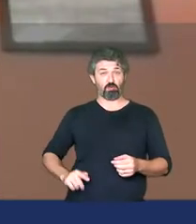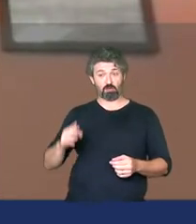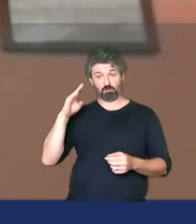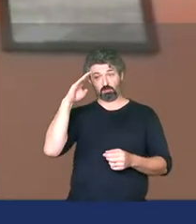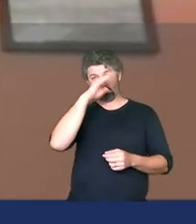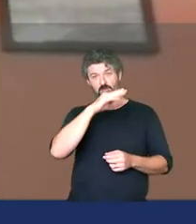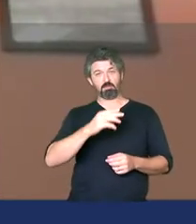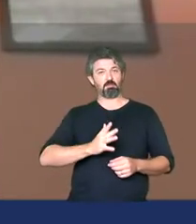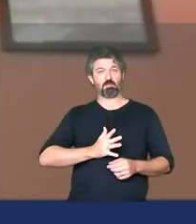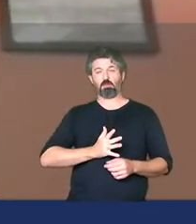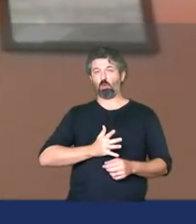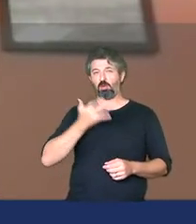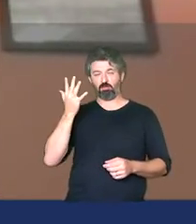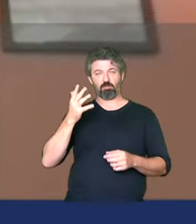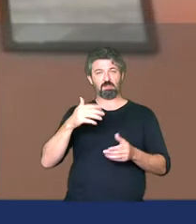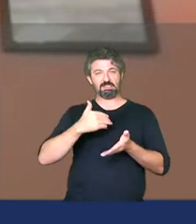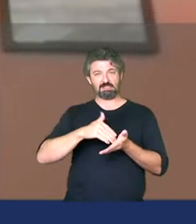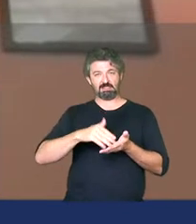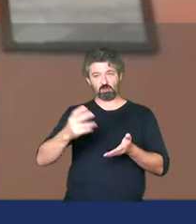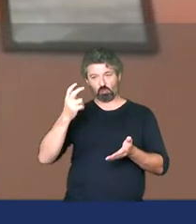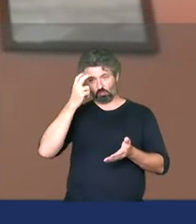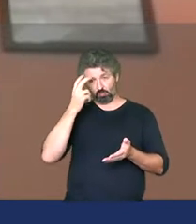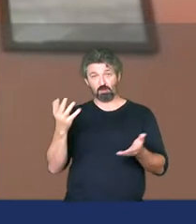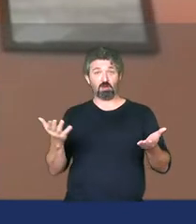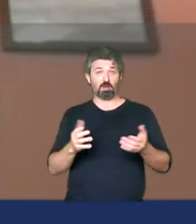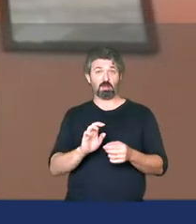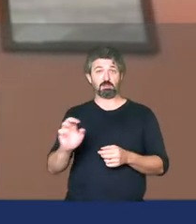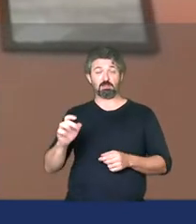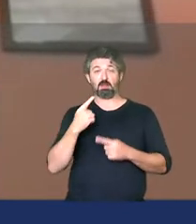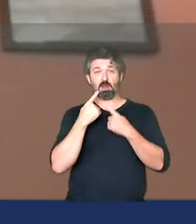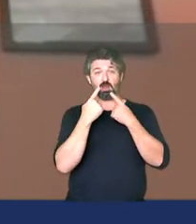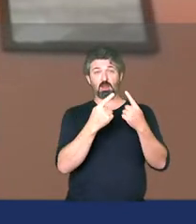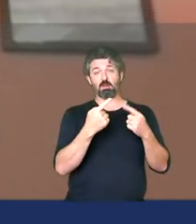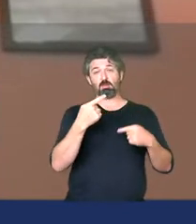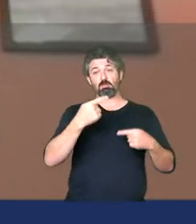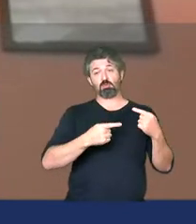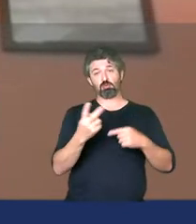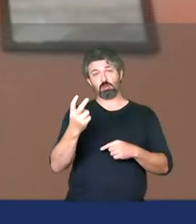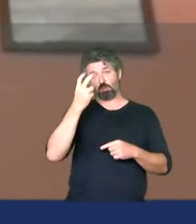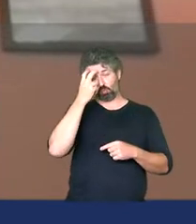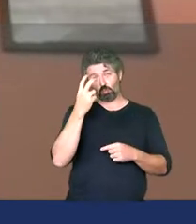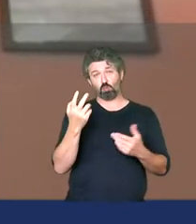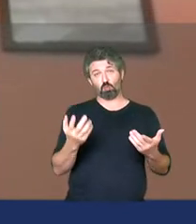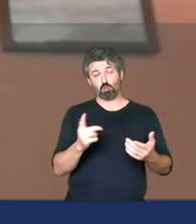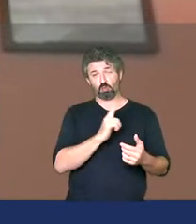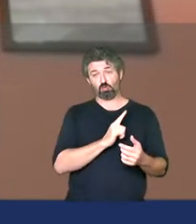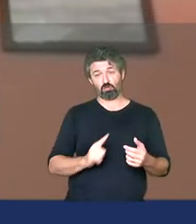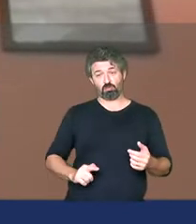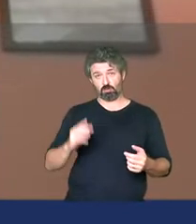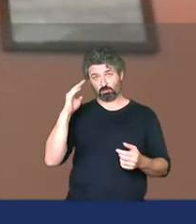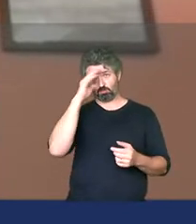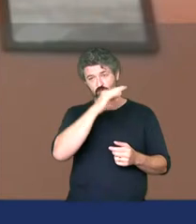UMA PÀSSIMA SECRETARIA DE CULTURA, AGORA A ESQUERDA RECLAMA DAS POLÍTICAS DE CULTURA DO GOVERNO BOLSONARO.